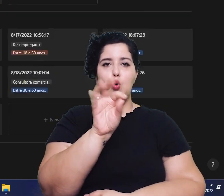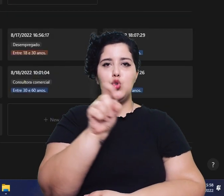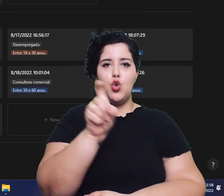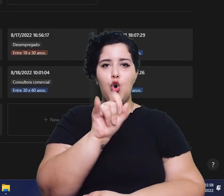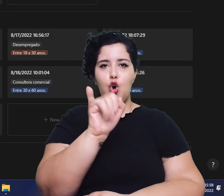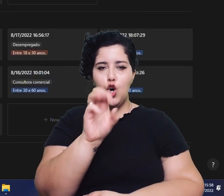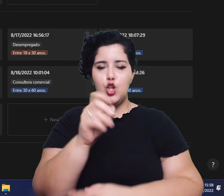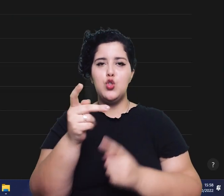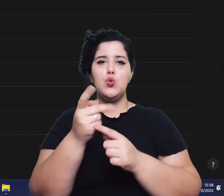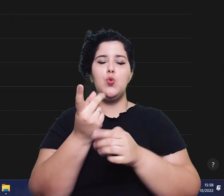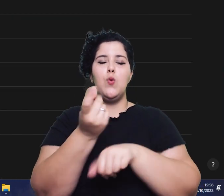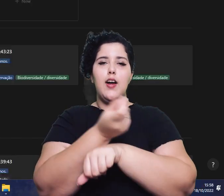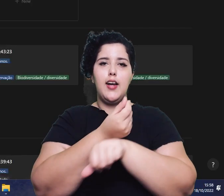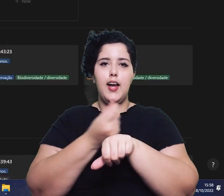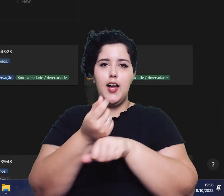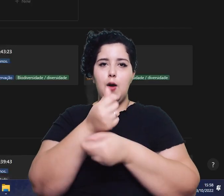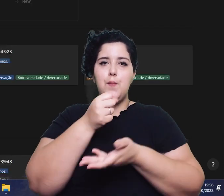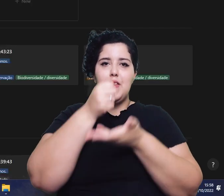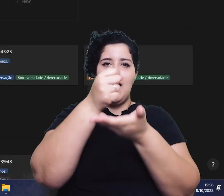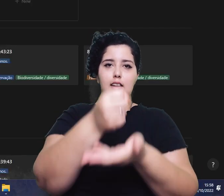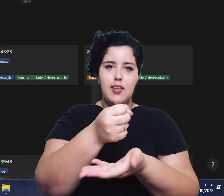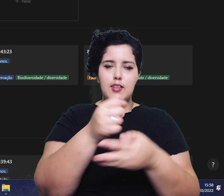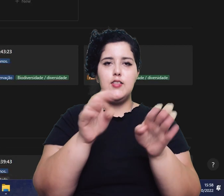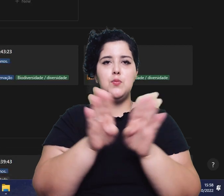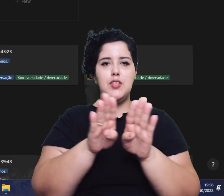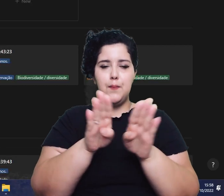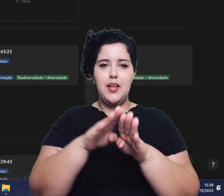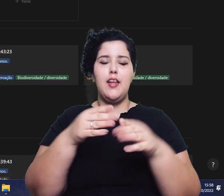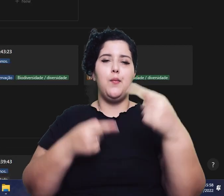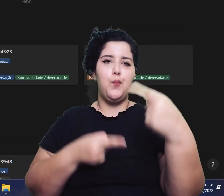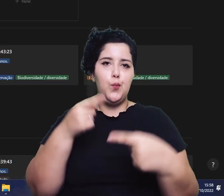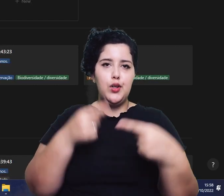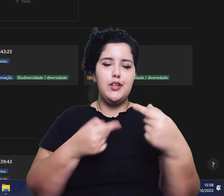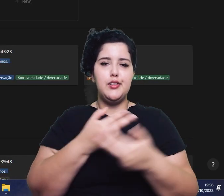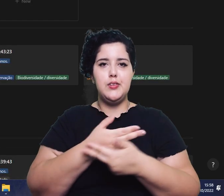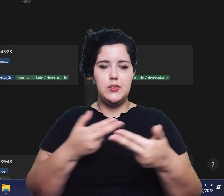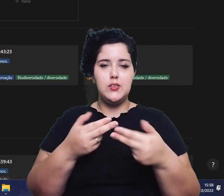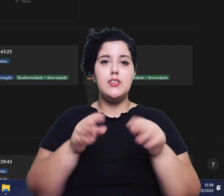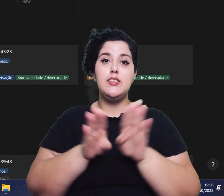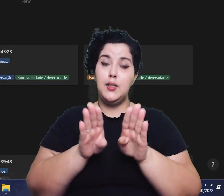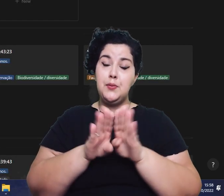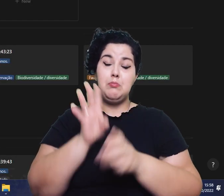Então, tinham várias coisas aqui que foram sendo citadas, os sentimentos foi uma coisa bem bacana também, um